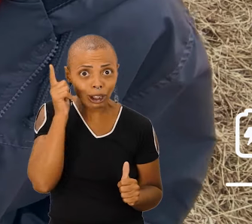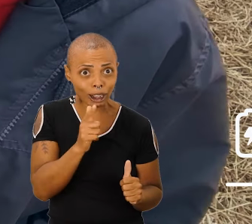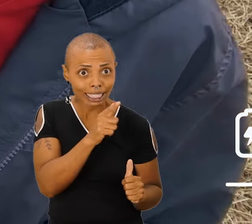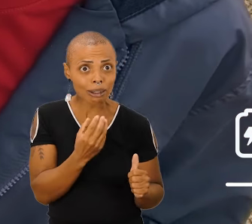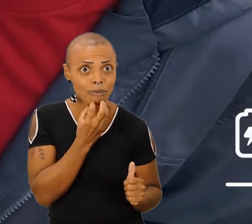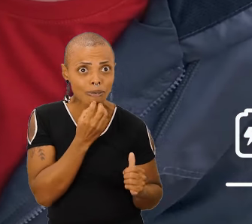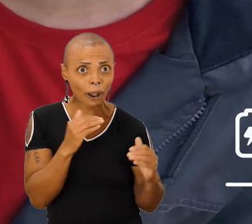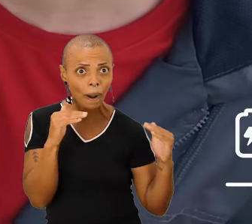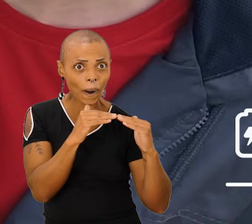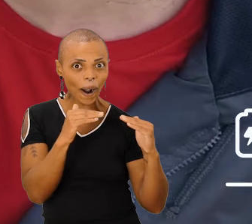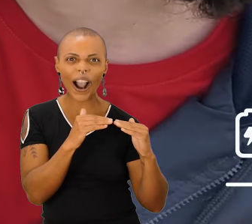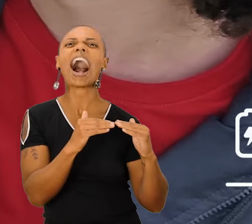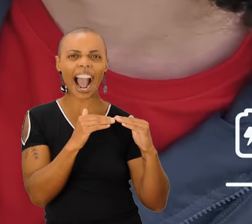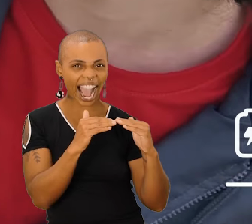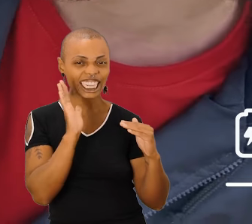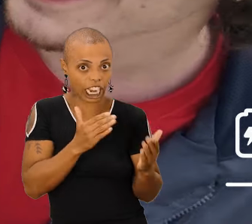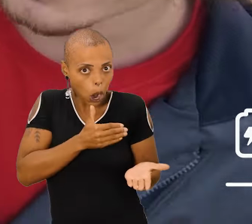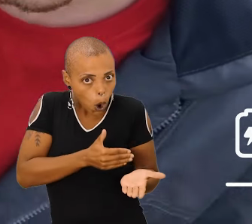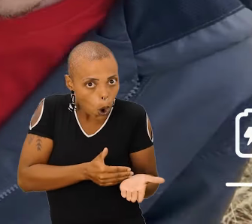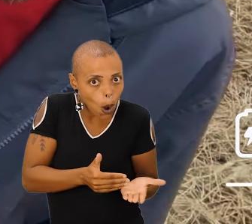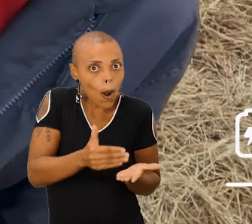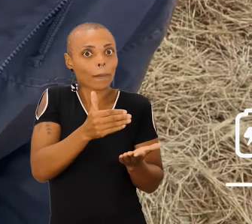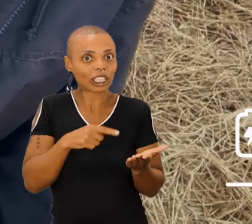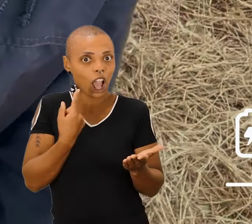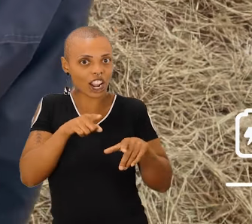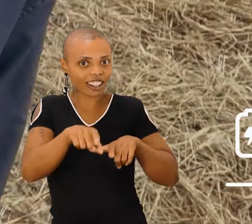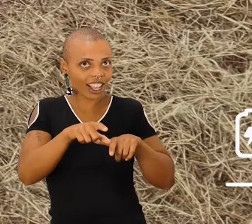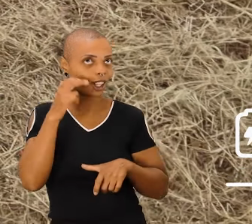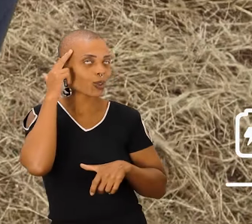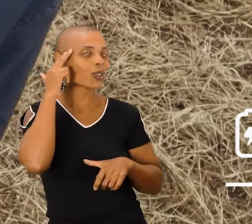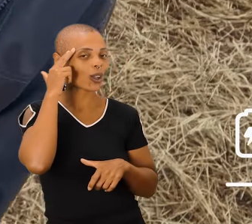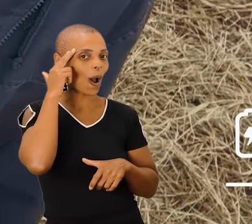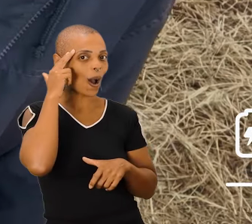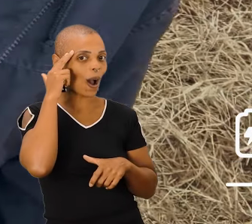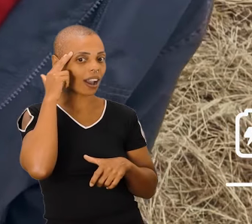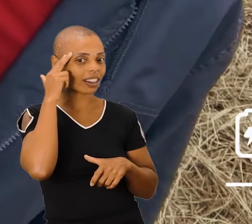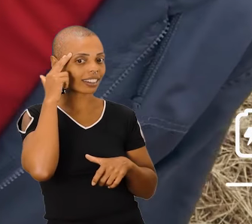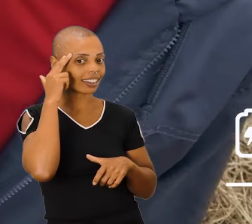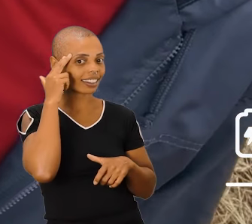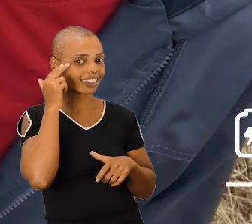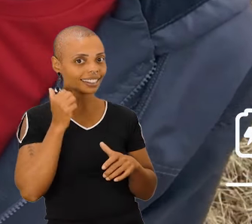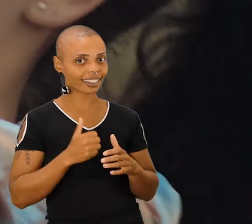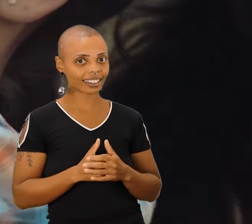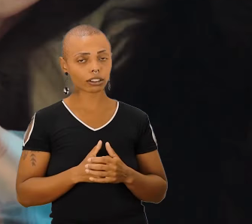O primo tá concordando! Ai... A gente já deu o pontapé inicial para a nossa fazenda dos sonhos. [Pássaros]